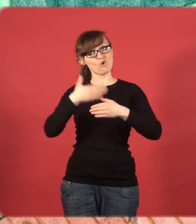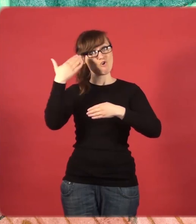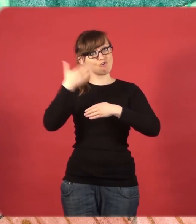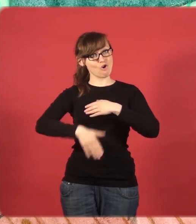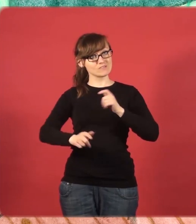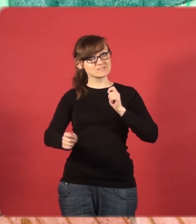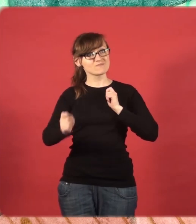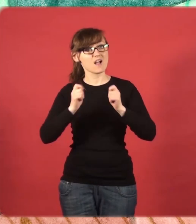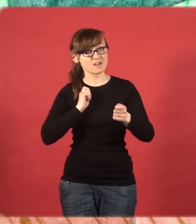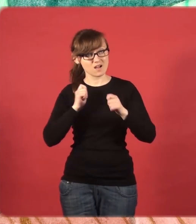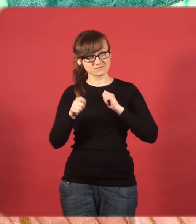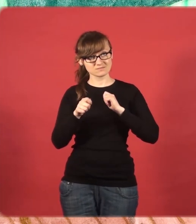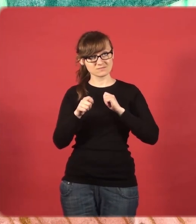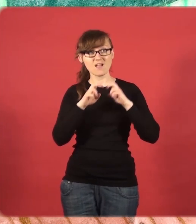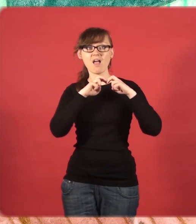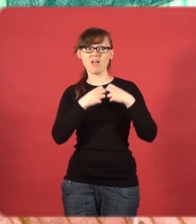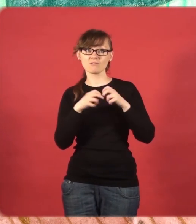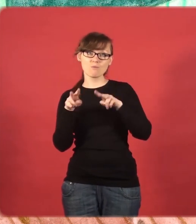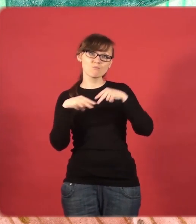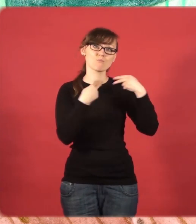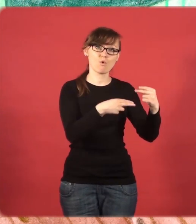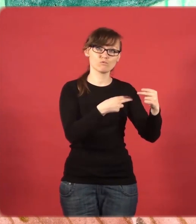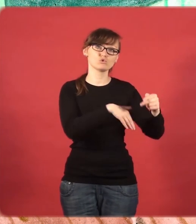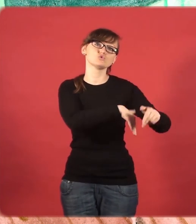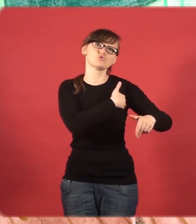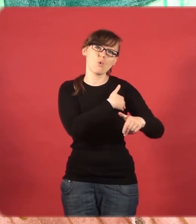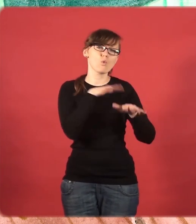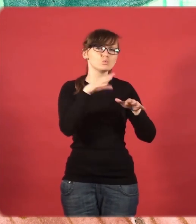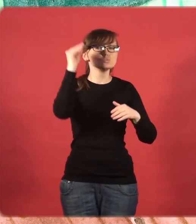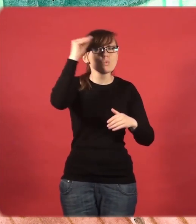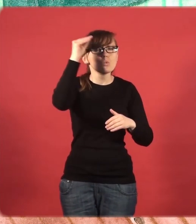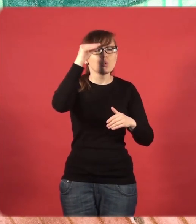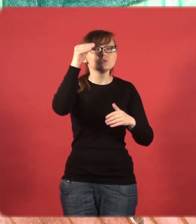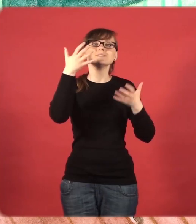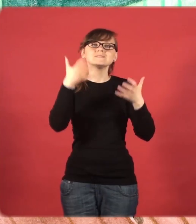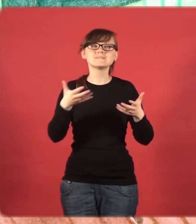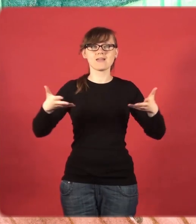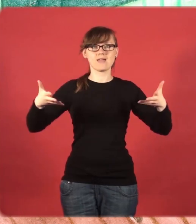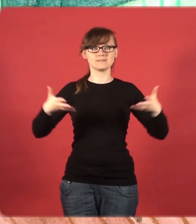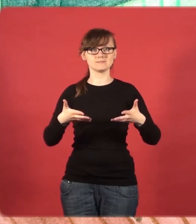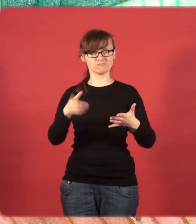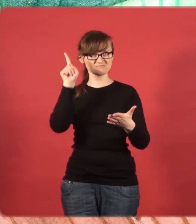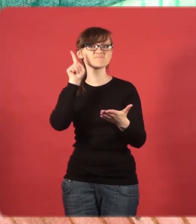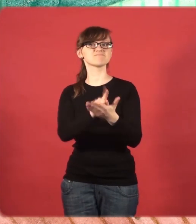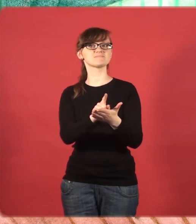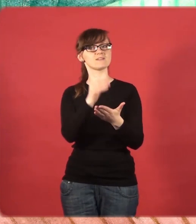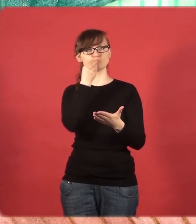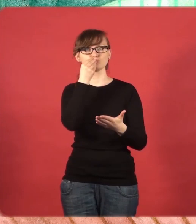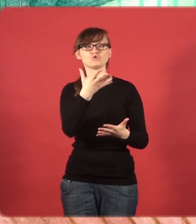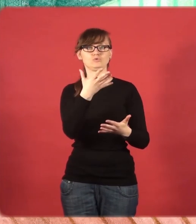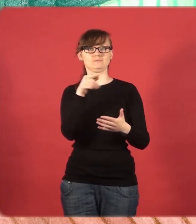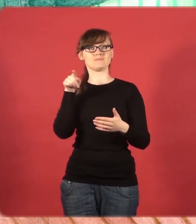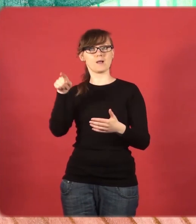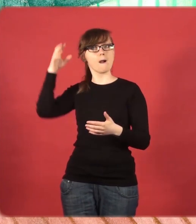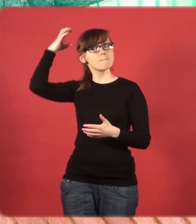W pierwszych dniach września z radością poszła do szkoły, postanawiając, że z całych sił weźmie się do nauki. Zbliżający się termin egzaminów do Akademii spędzał jej sen z powiek.